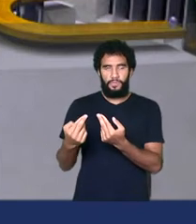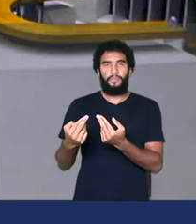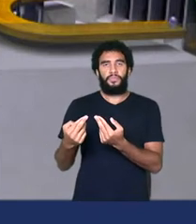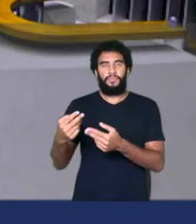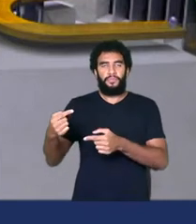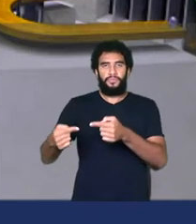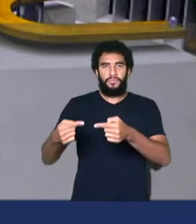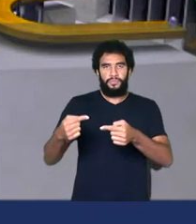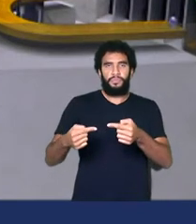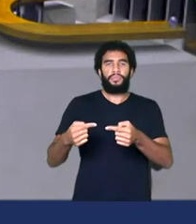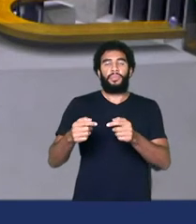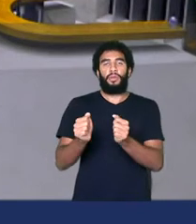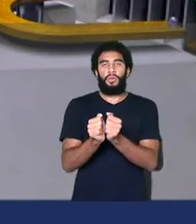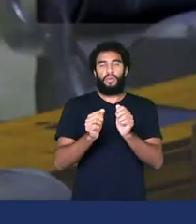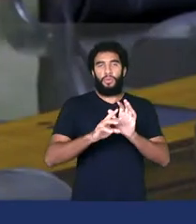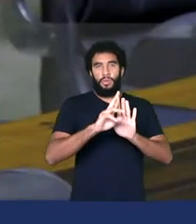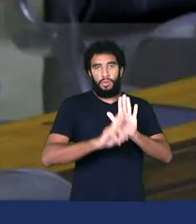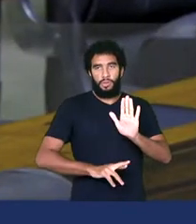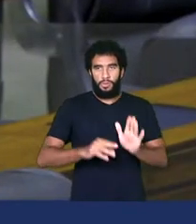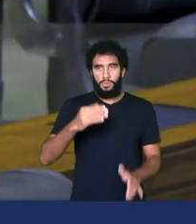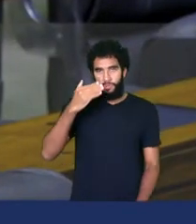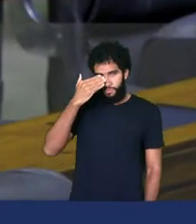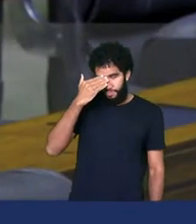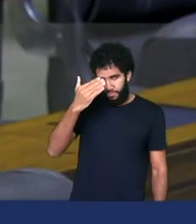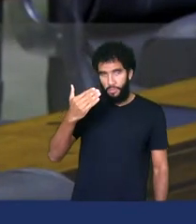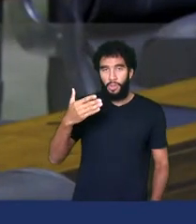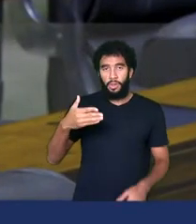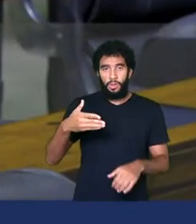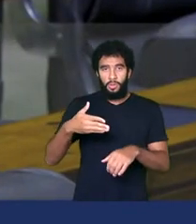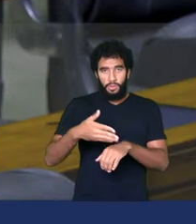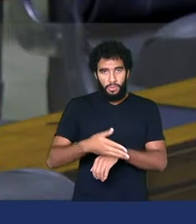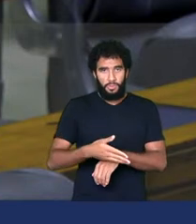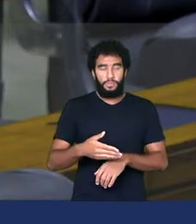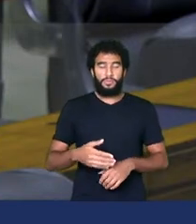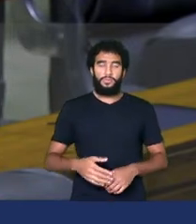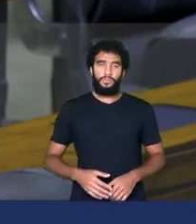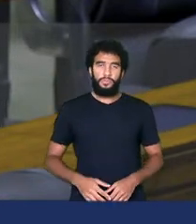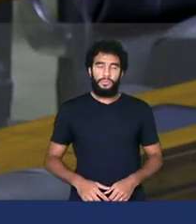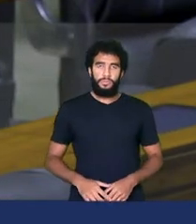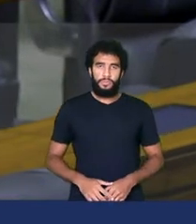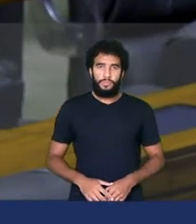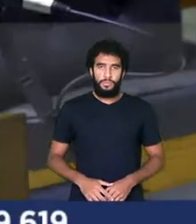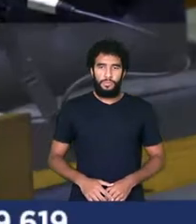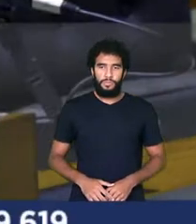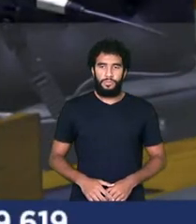DE BANCADA, COM O RELATOR QUE EU QUERO AGRADECER A PARTICIPAÇÃO NA NOSSA